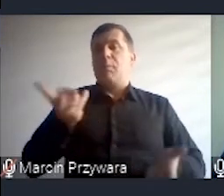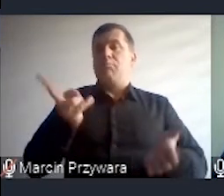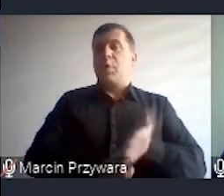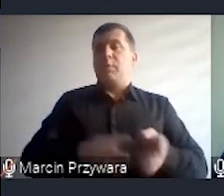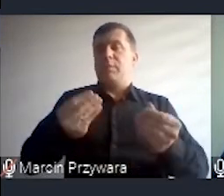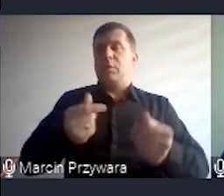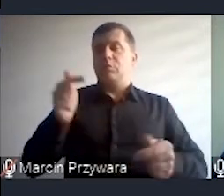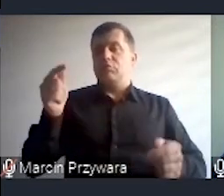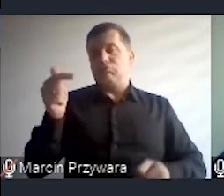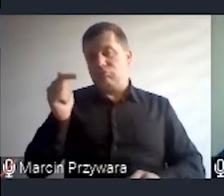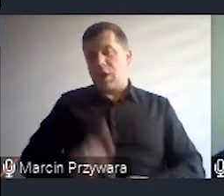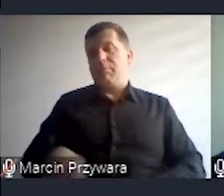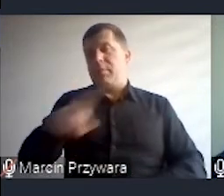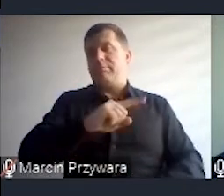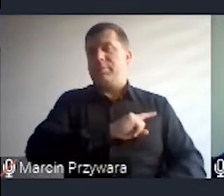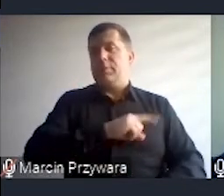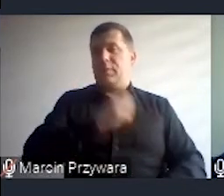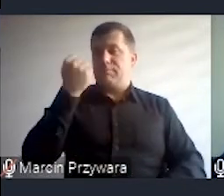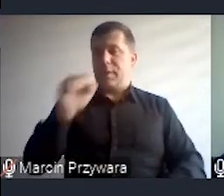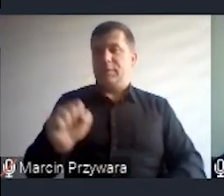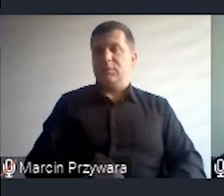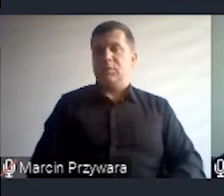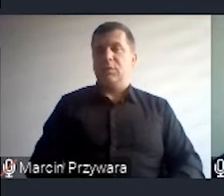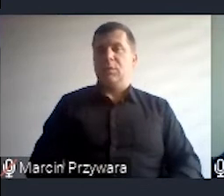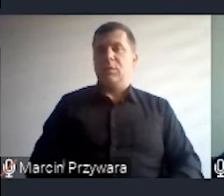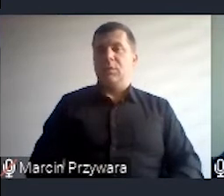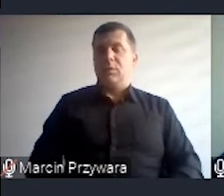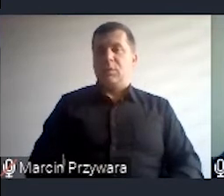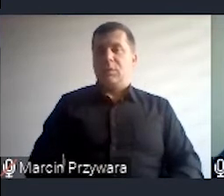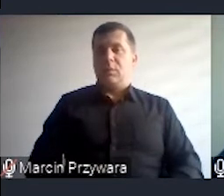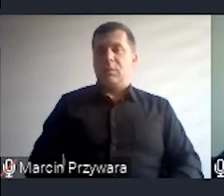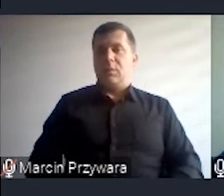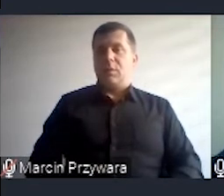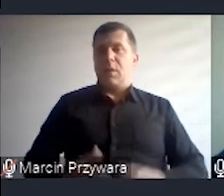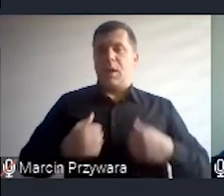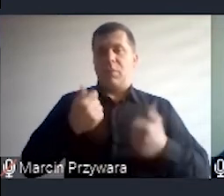więc trzeba si ę pilnować bardzo żeby go nie dokonać.